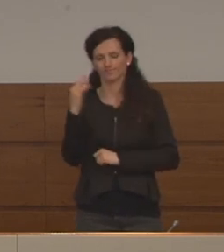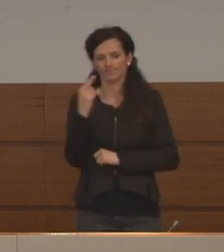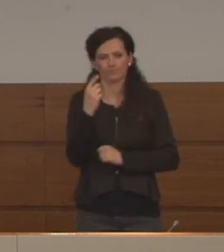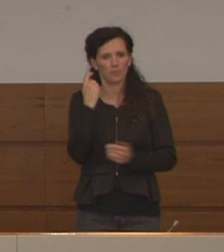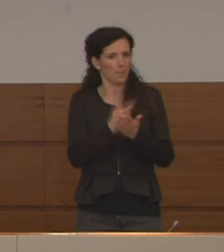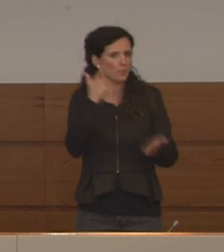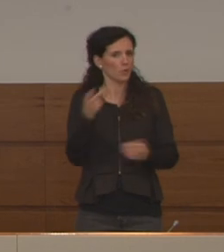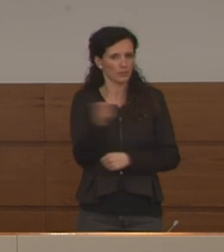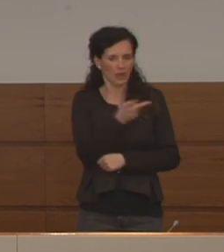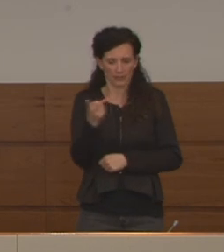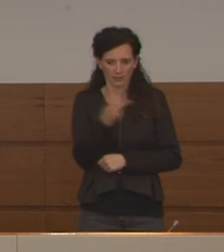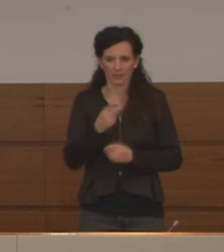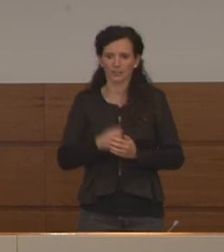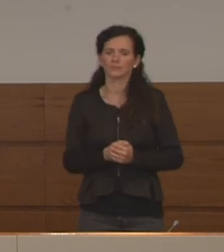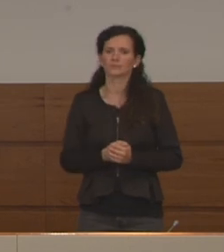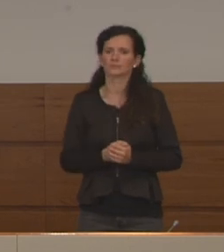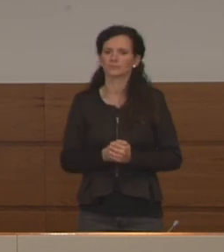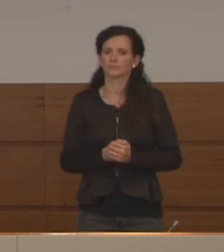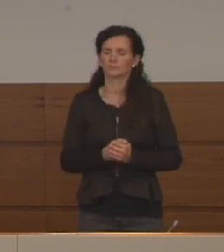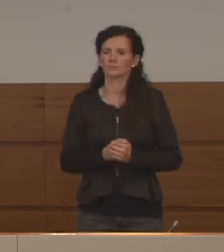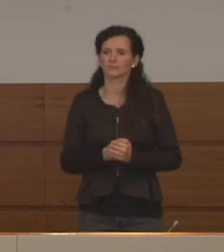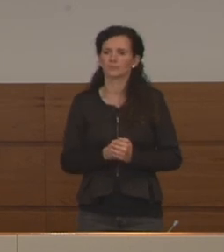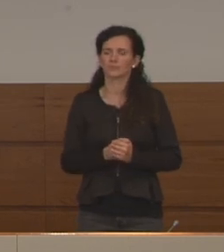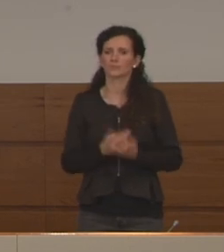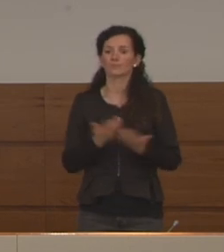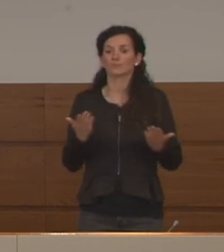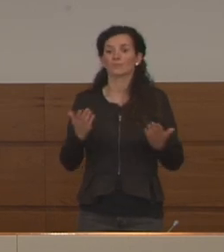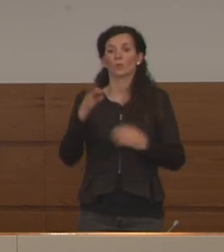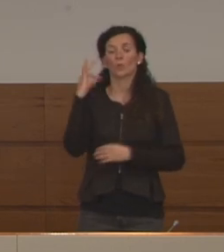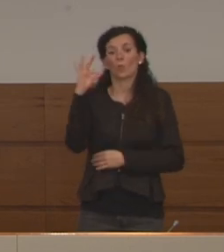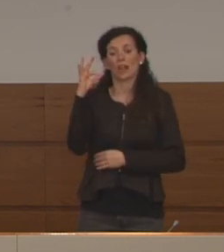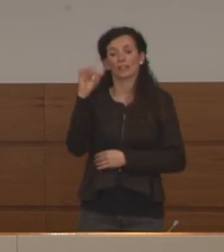ovviamente prevede una serie prerequisiti per l'apertura almeno dal